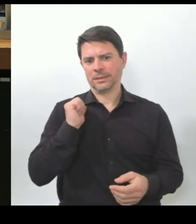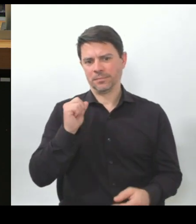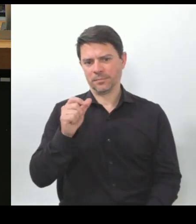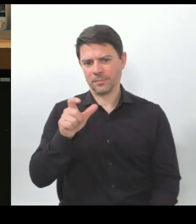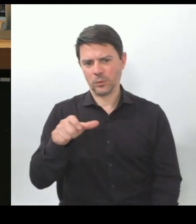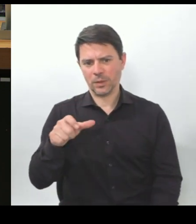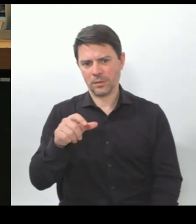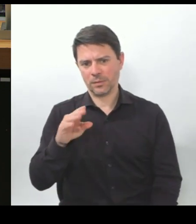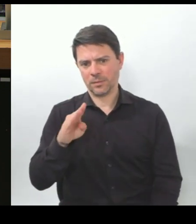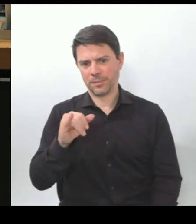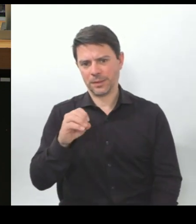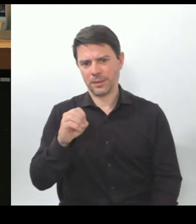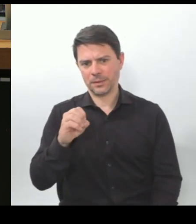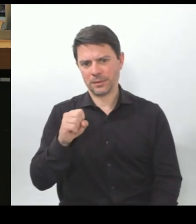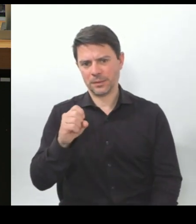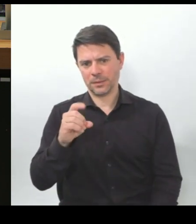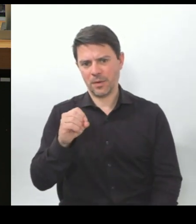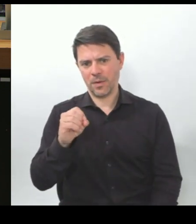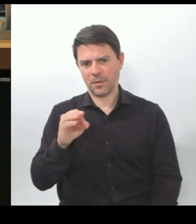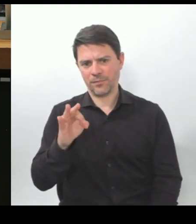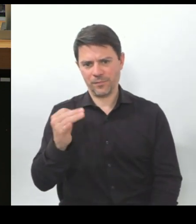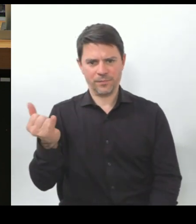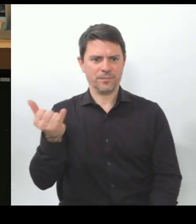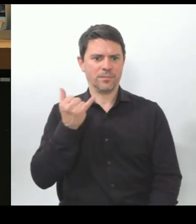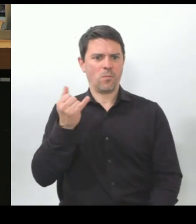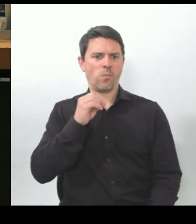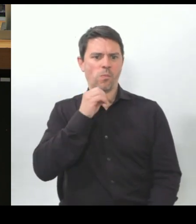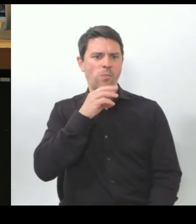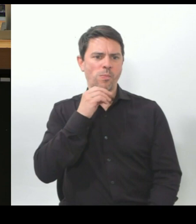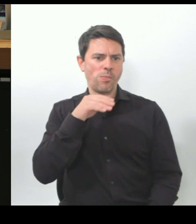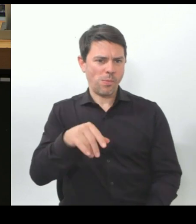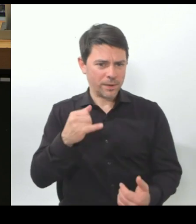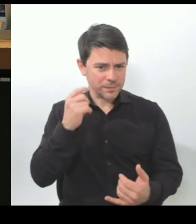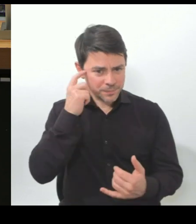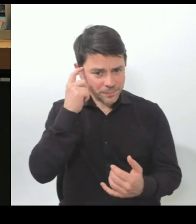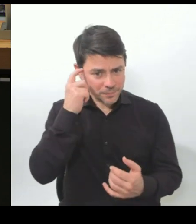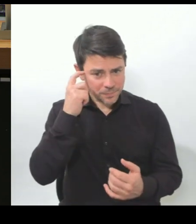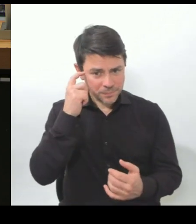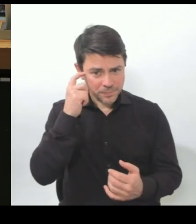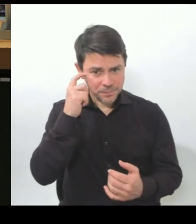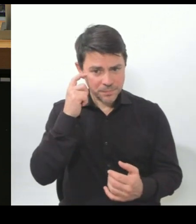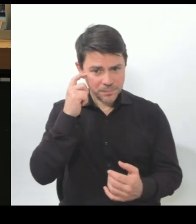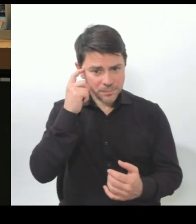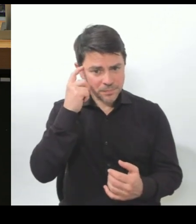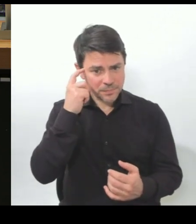Die Berliner auf dem Weg in ein Klima neutrales Berlin bt das werden wir sehen. Der Koalitionsvertrag gibt dazu